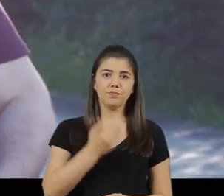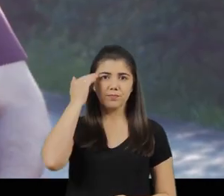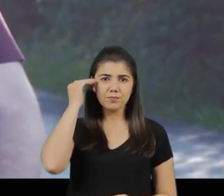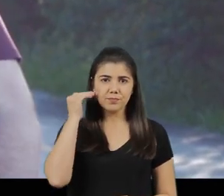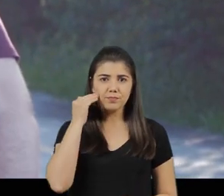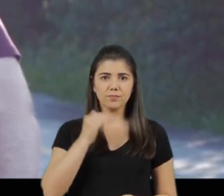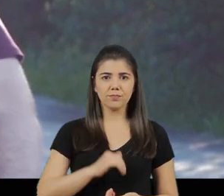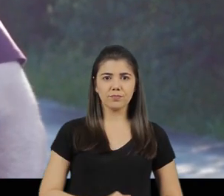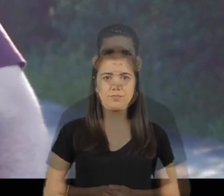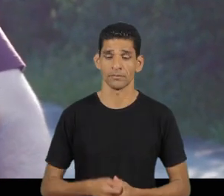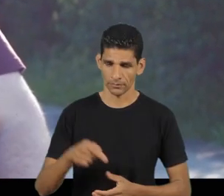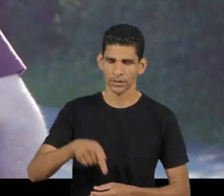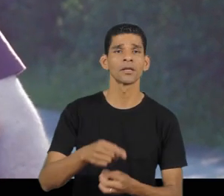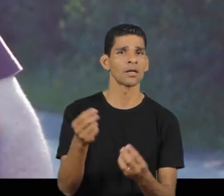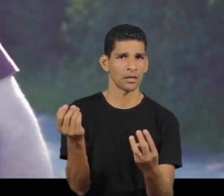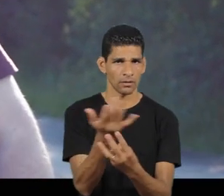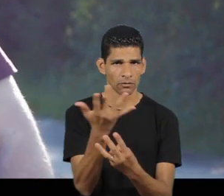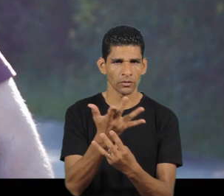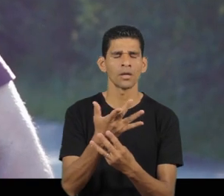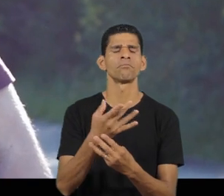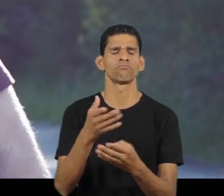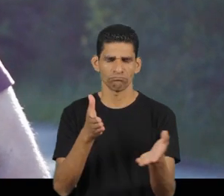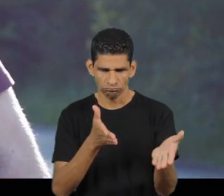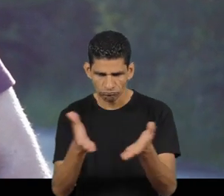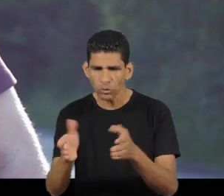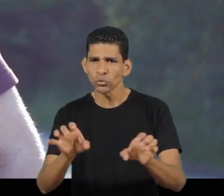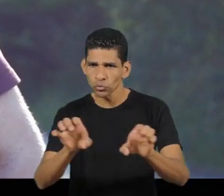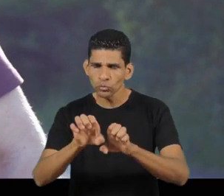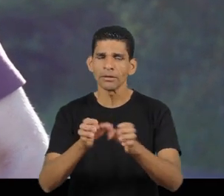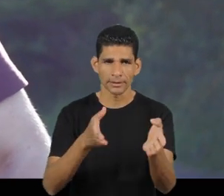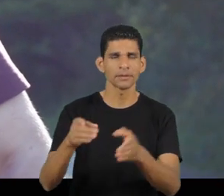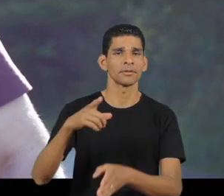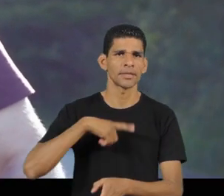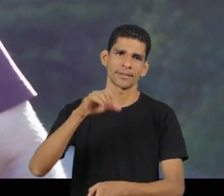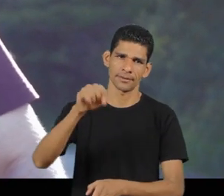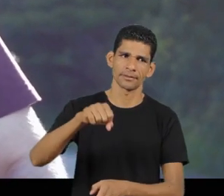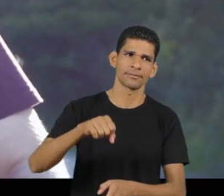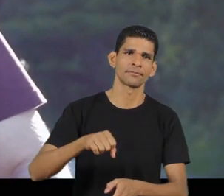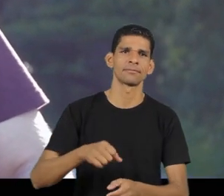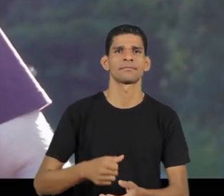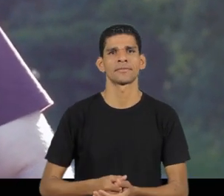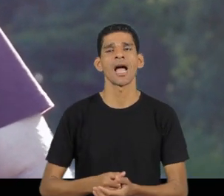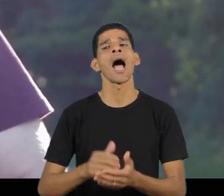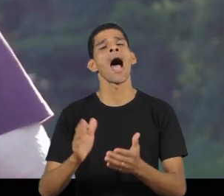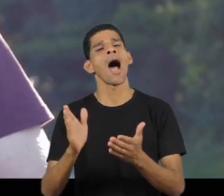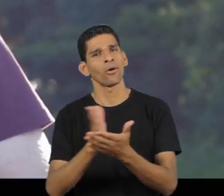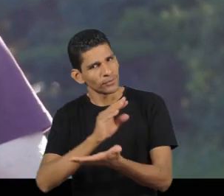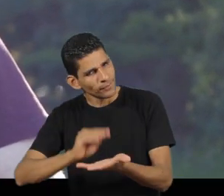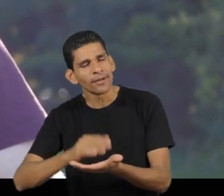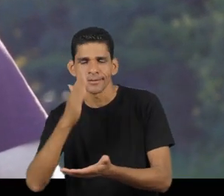A UFSM tem uma estrutura acessível, sim, tem coisas a melhorar, como sempre